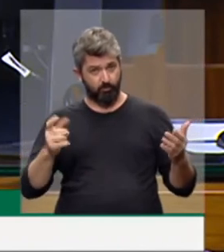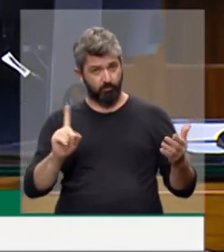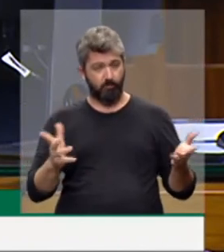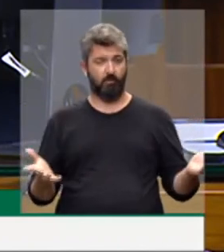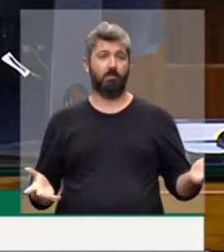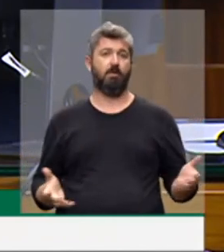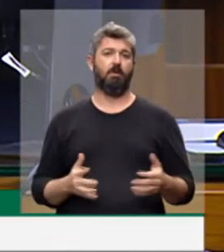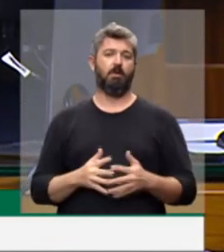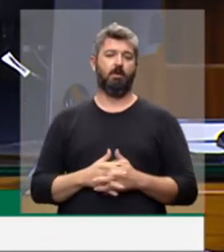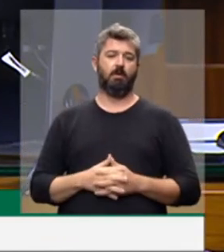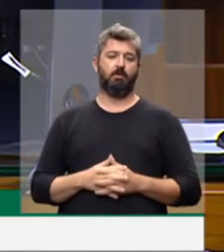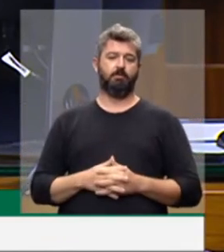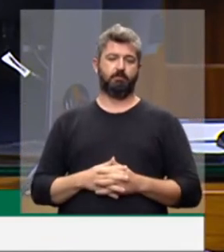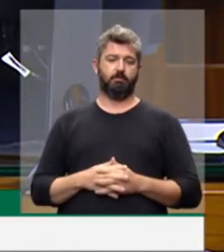IVA A REDE ORIENTA SIM.